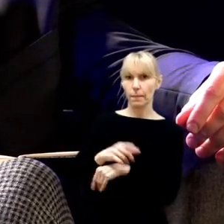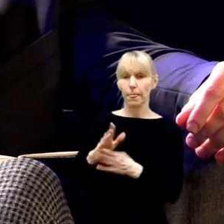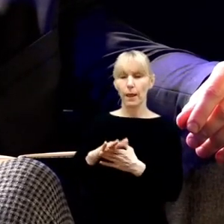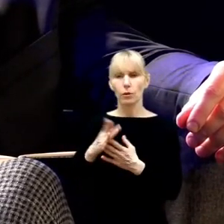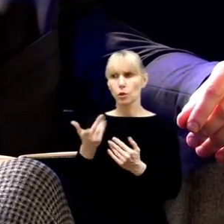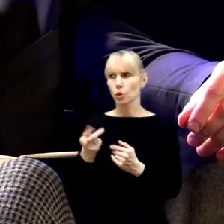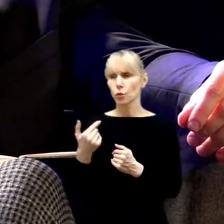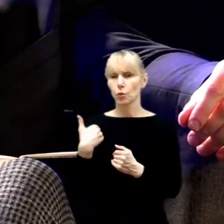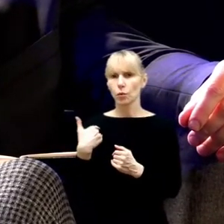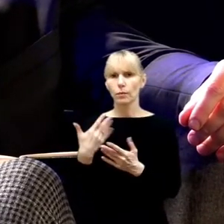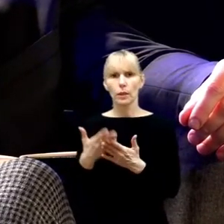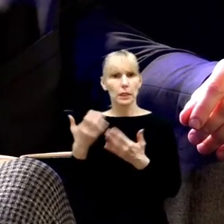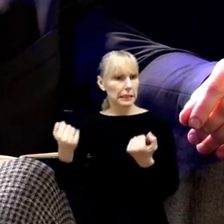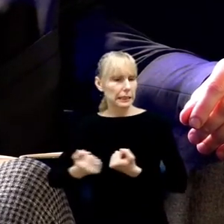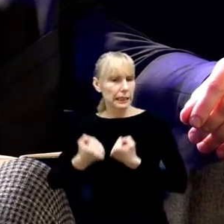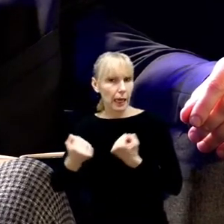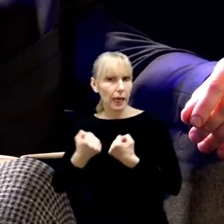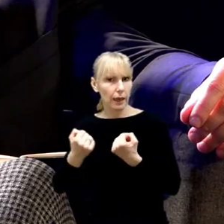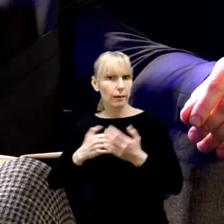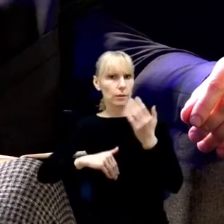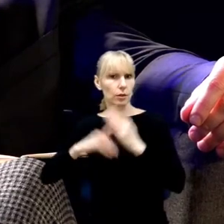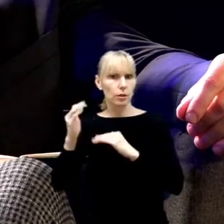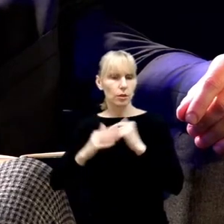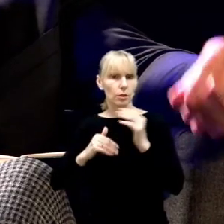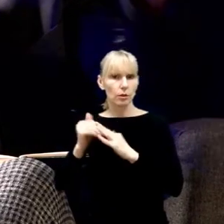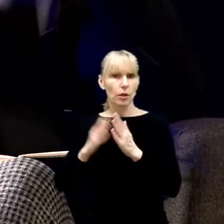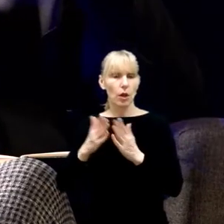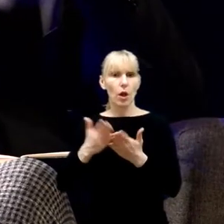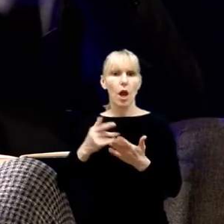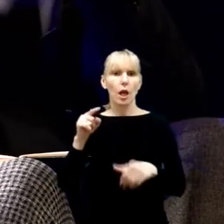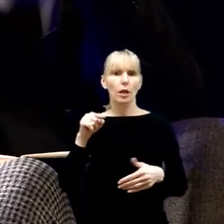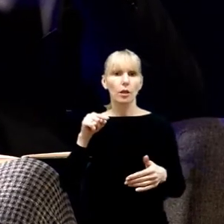"Staramy się budować jak najwięcej w jak najkrótszym czasie, zachowując